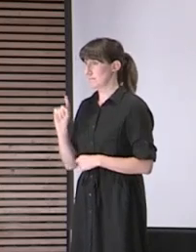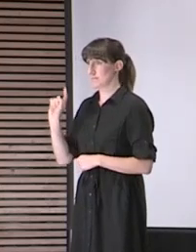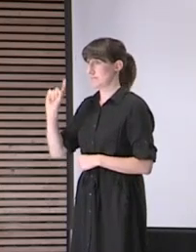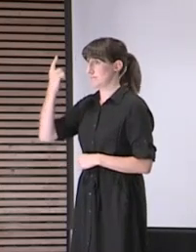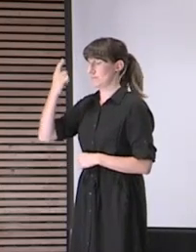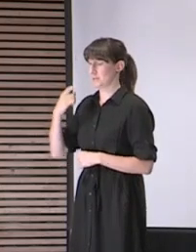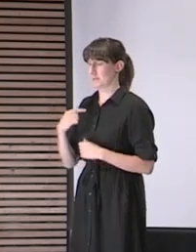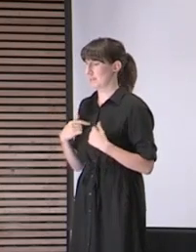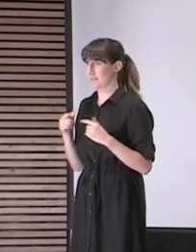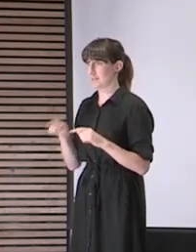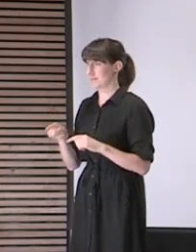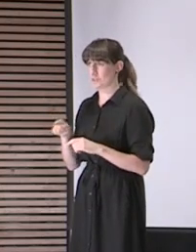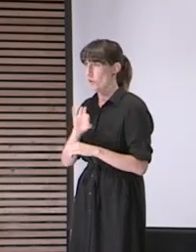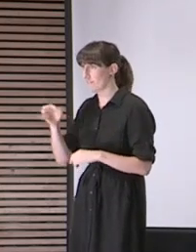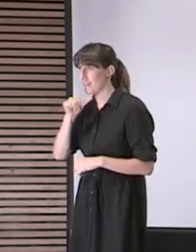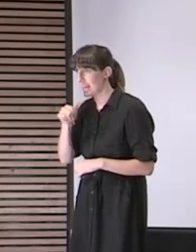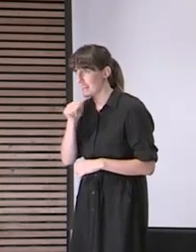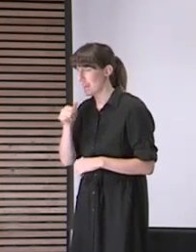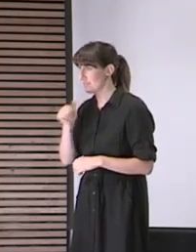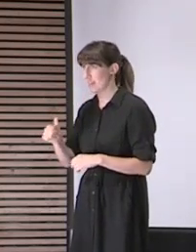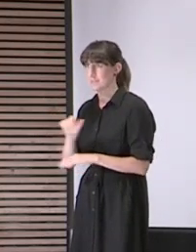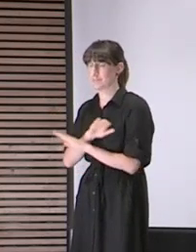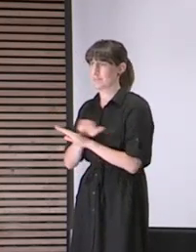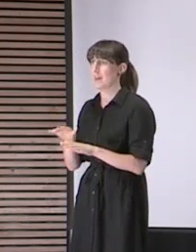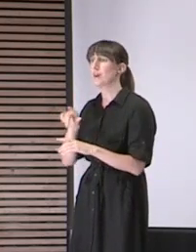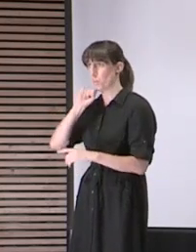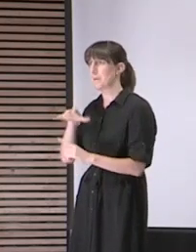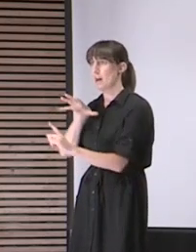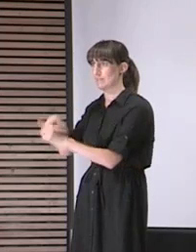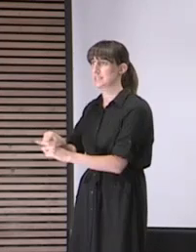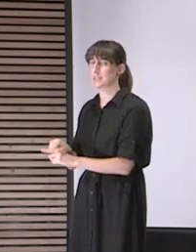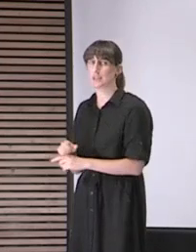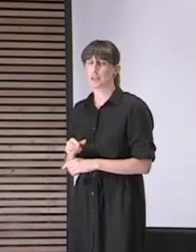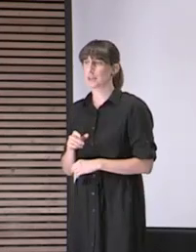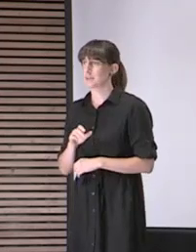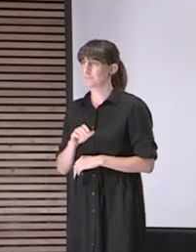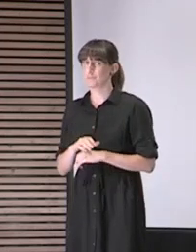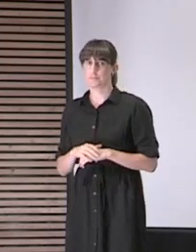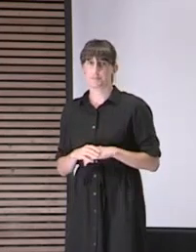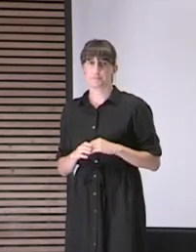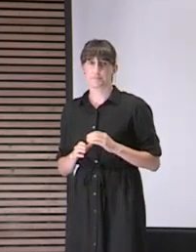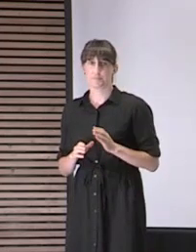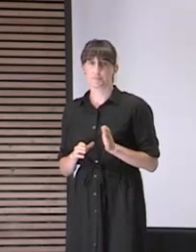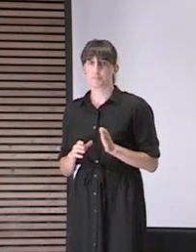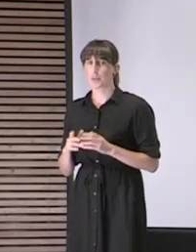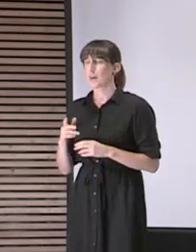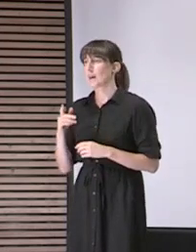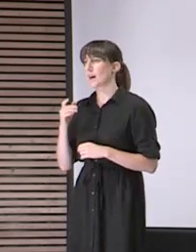que ... Jacinda Ardern: Que no es gracioso y que te